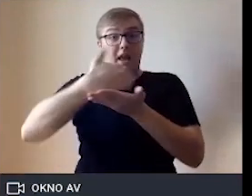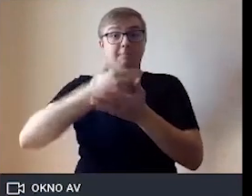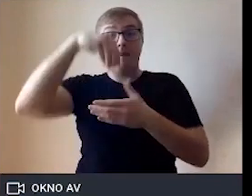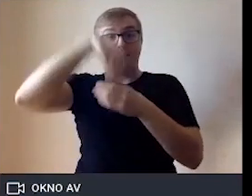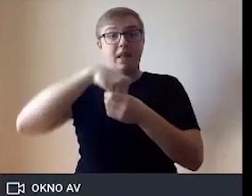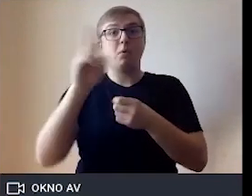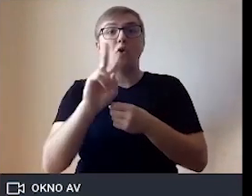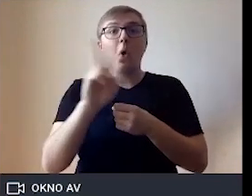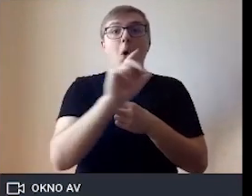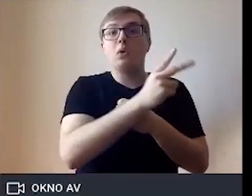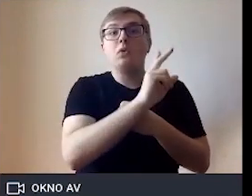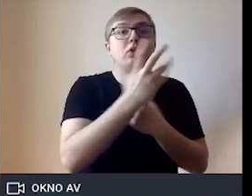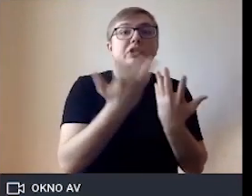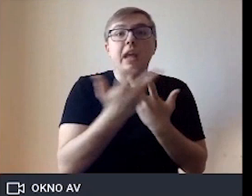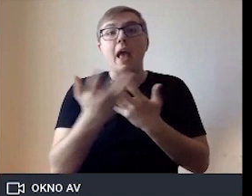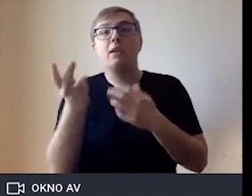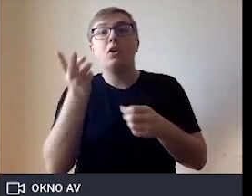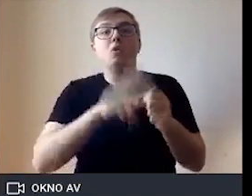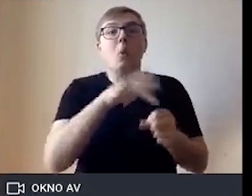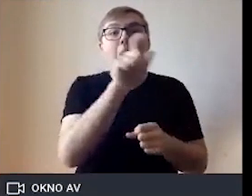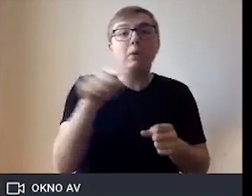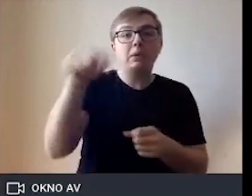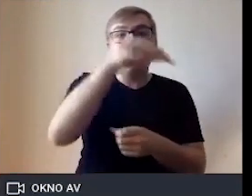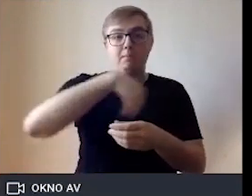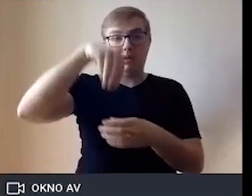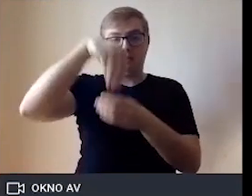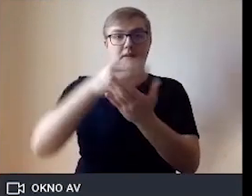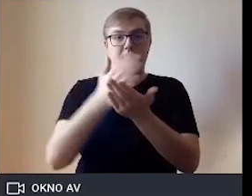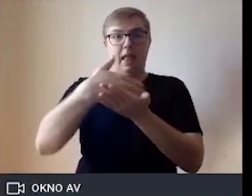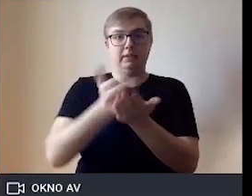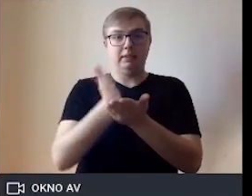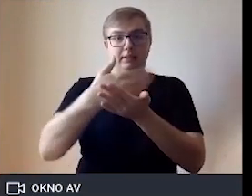Dzięki takim czasownikom wiemy, kto, kogo, która to osoba.